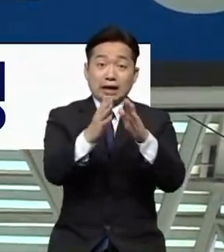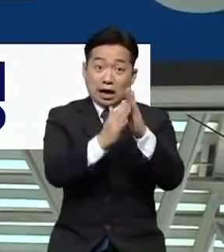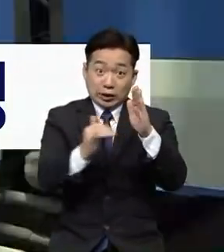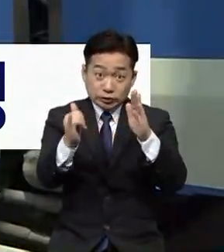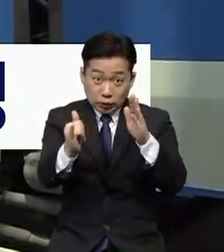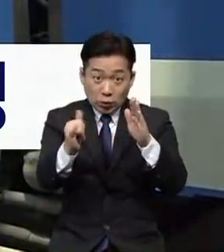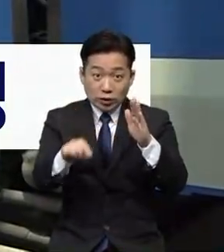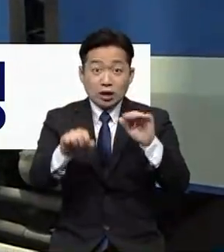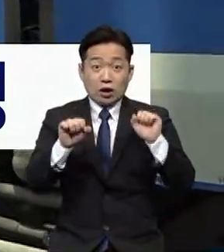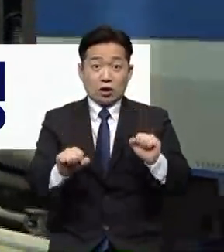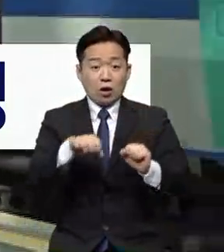거주 공간이 같은 가족으로 인정됩니다.